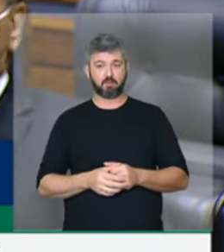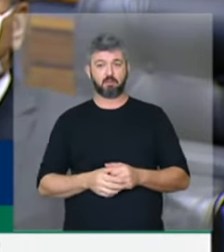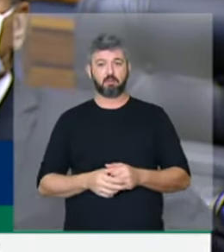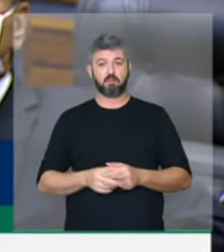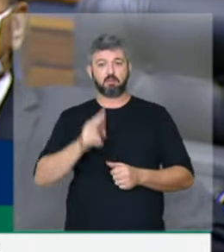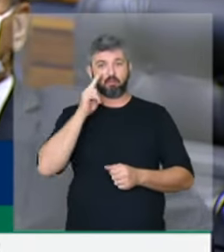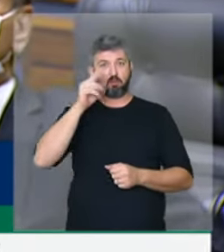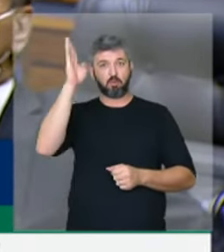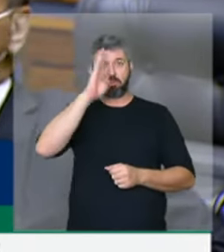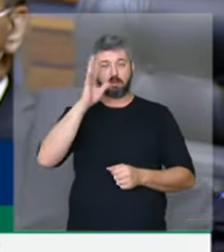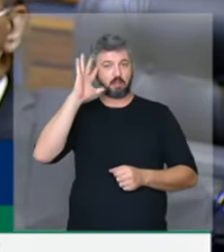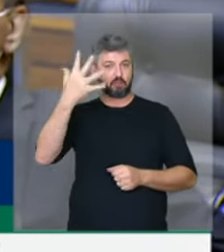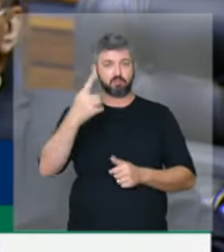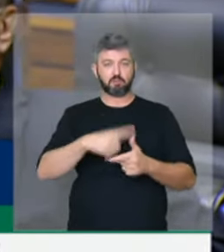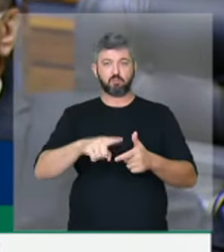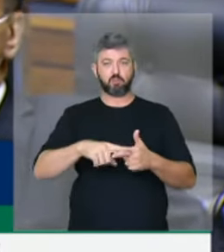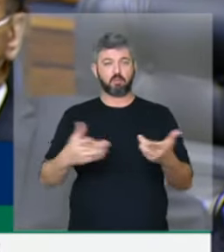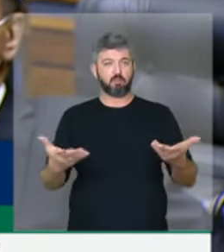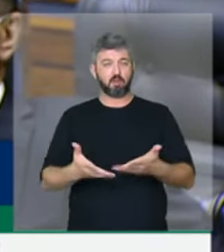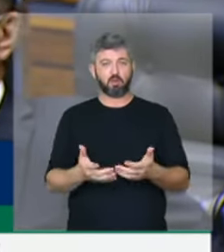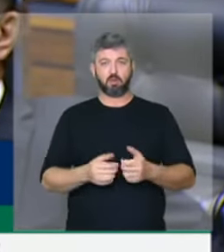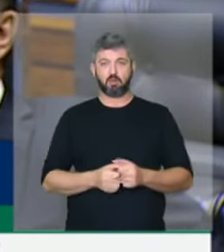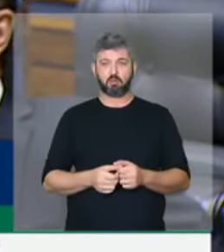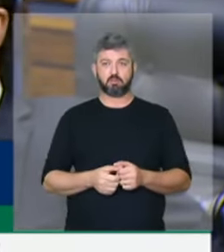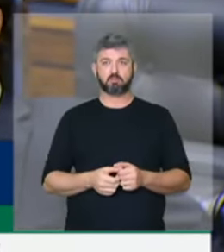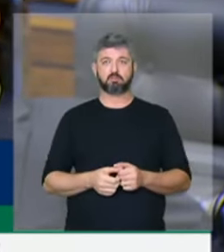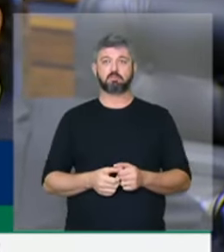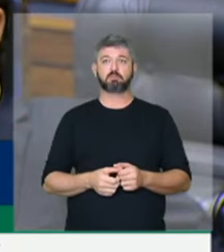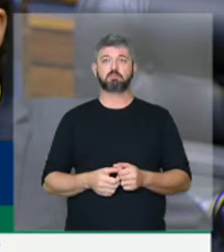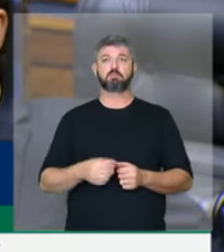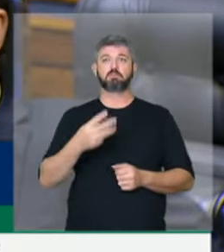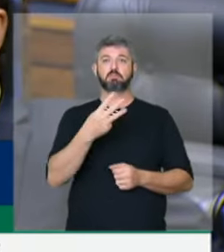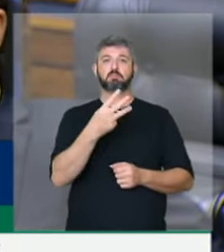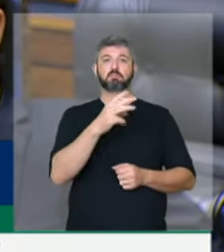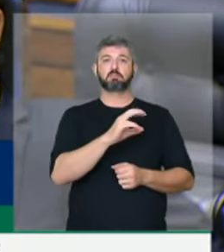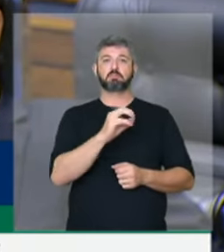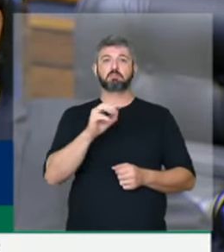PASSANDO ONDE MAIS DE 300 MIL FAMÍLIAS, 300 MIL VIDAS FORAM TIRADAS DURANTE ESSE ANO. É TARDE QUE CHEGA.... A